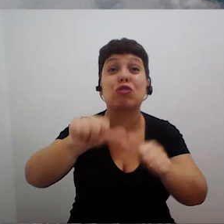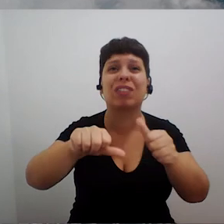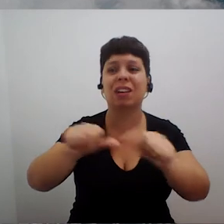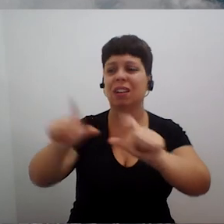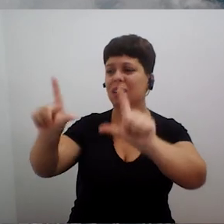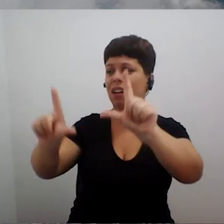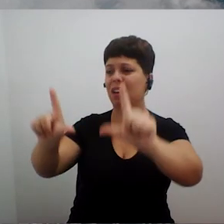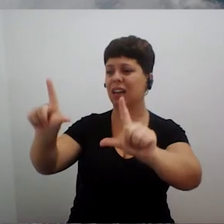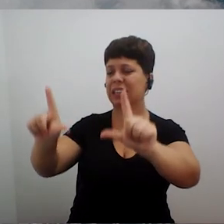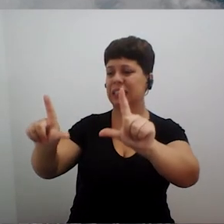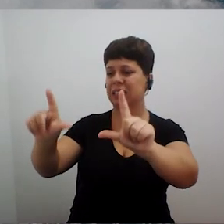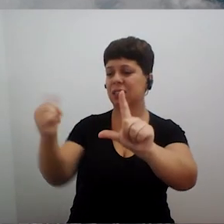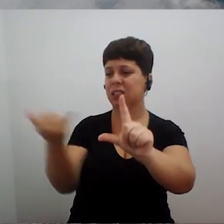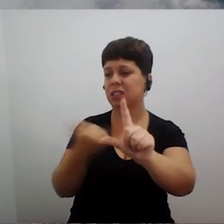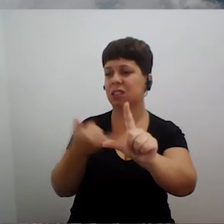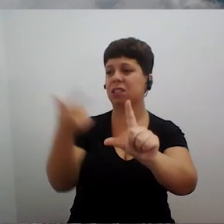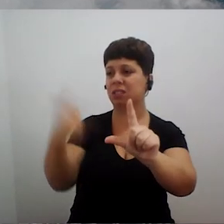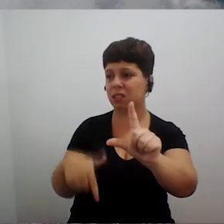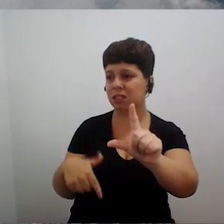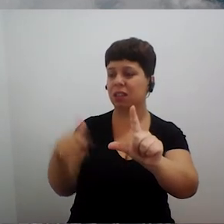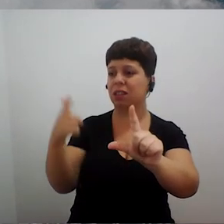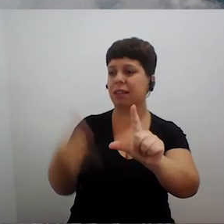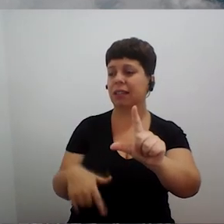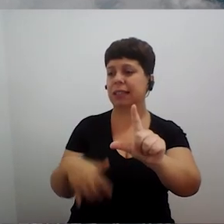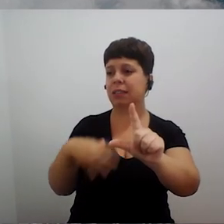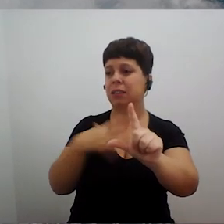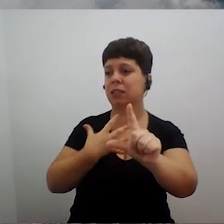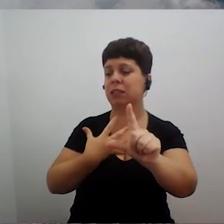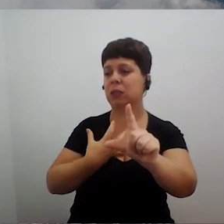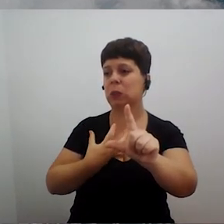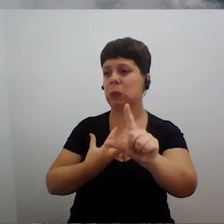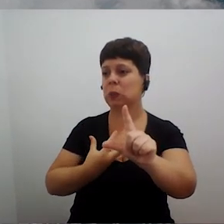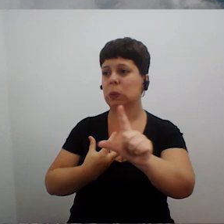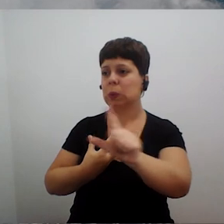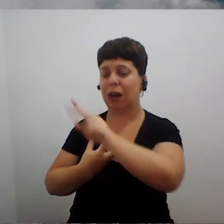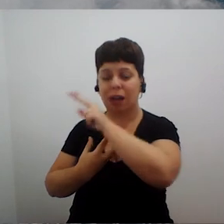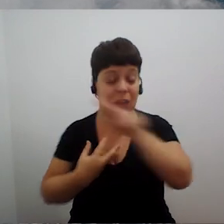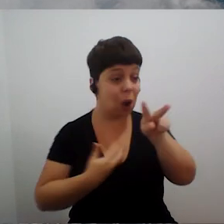Da noticia repetida da televisão